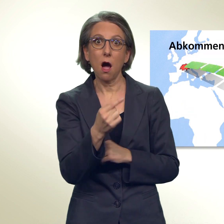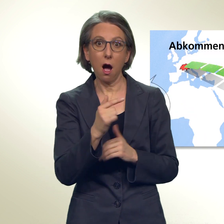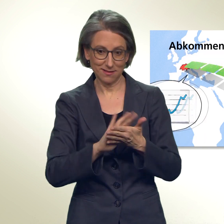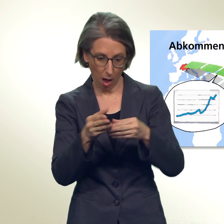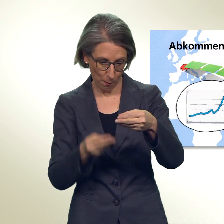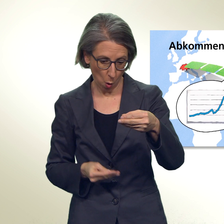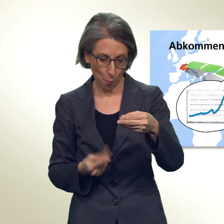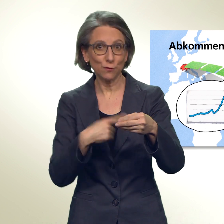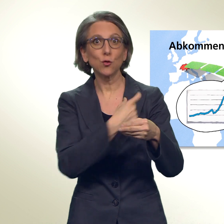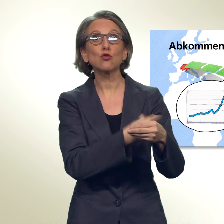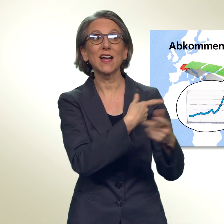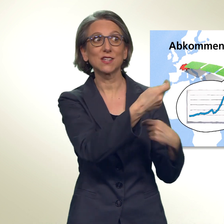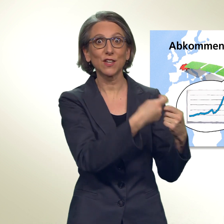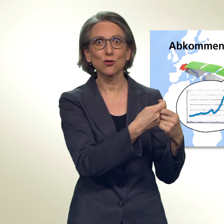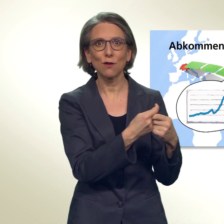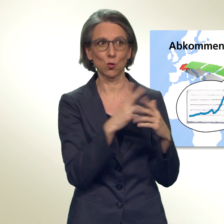in einem wichtigen Wachstumsmarkt.